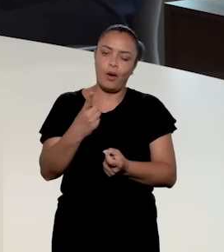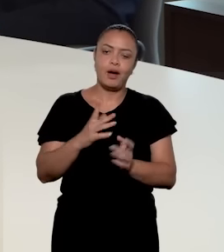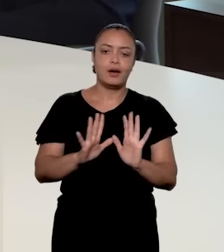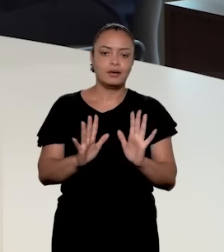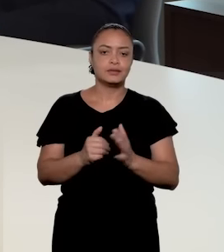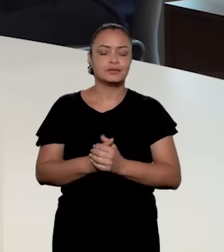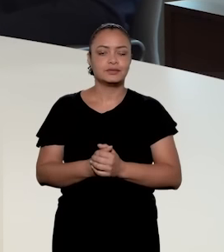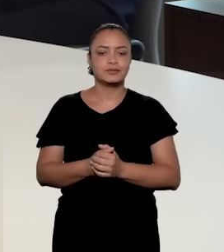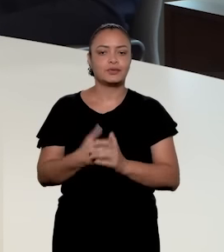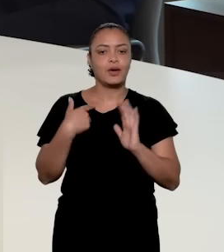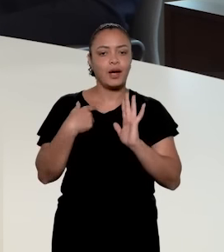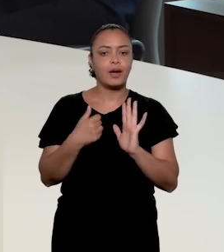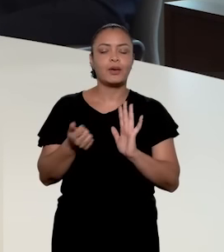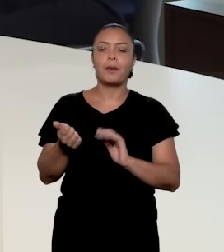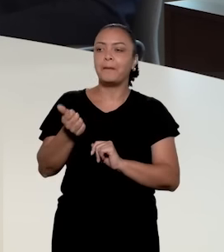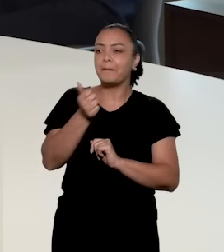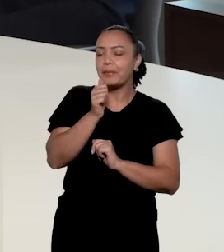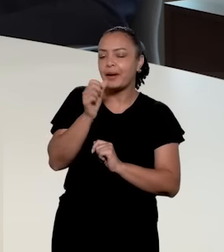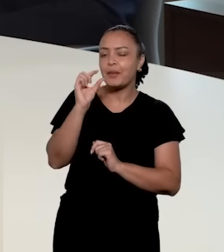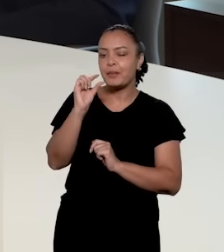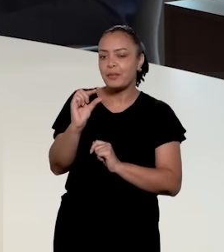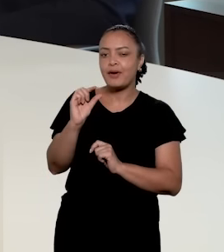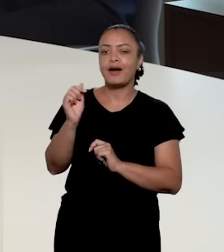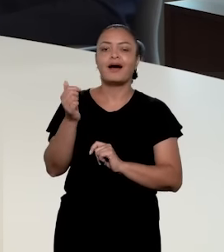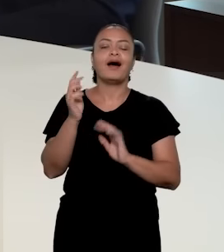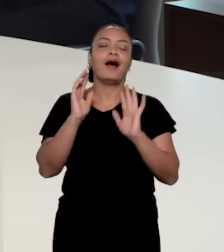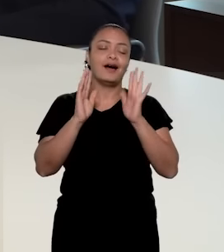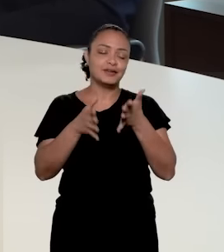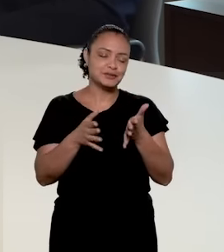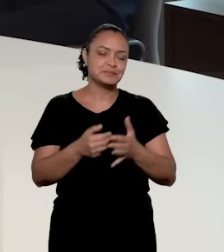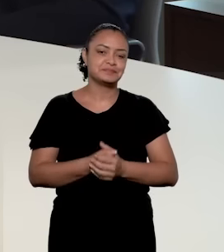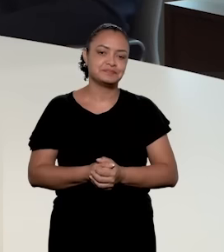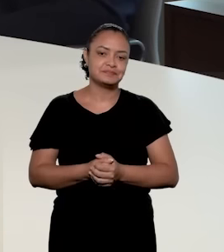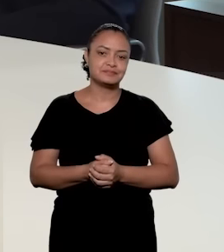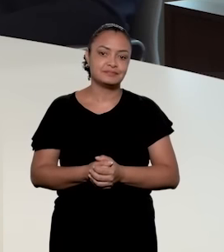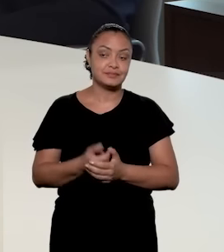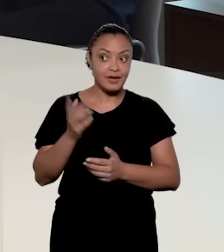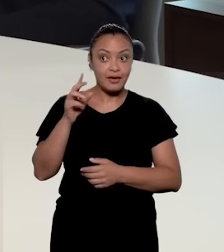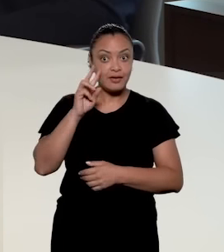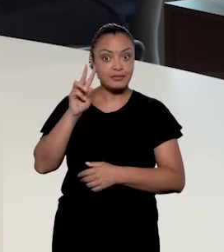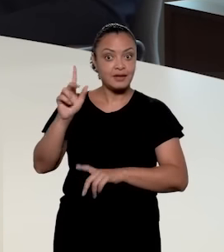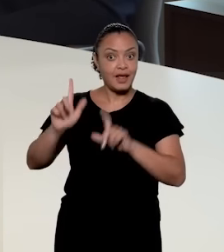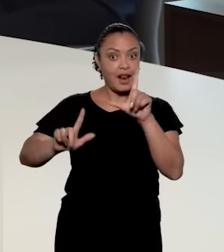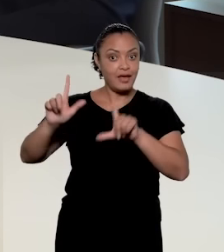depois de umas 3 ou 4 ou 9 doses, eu... Já cantou na televisão.